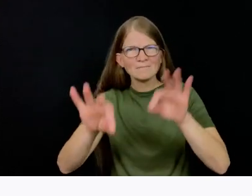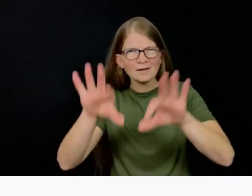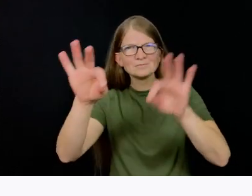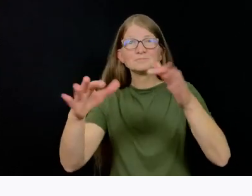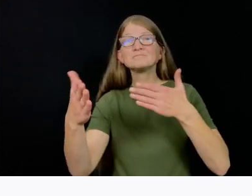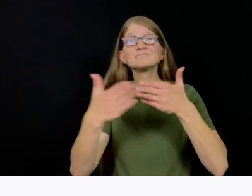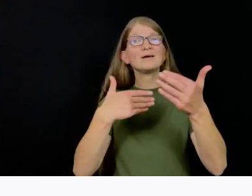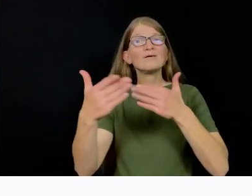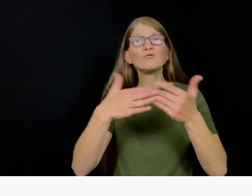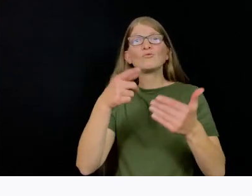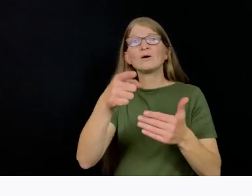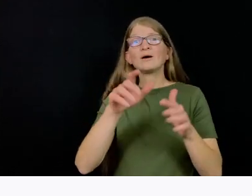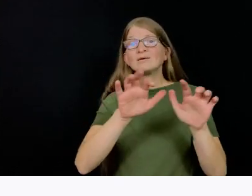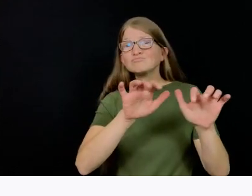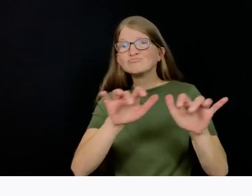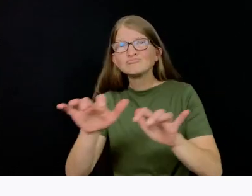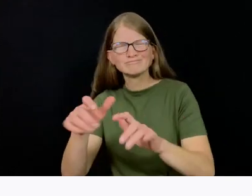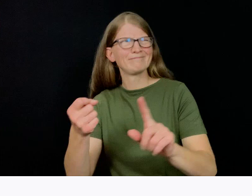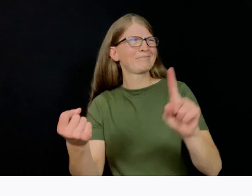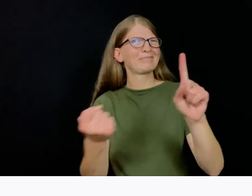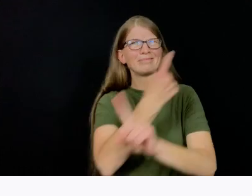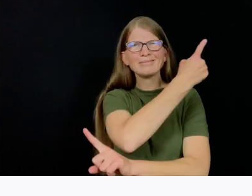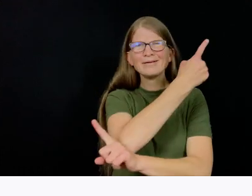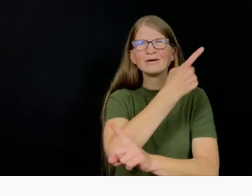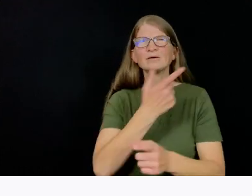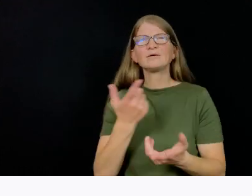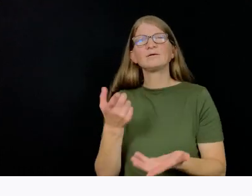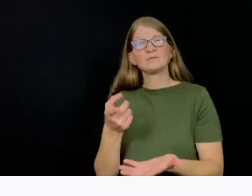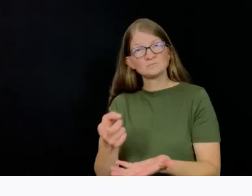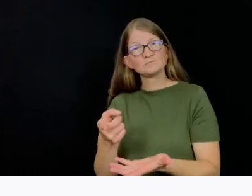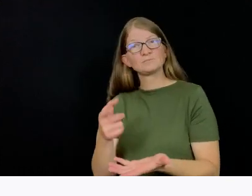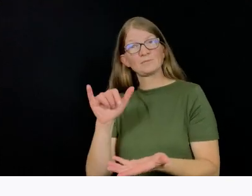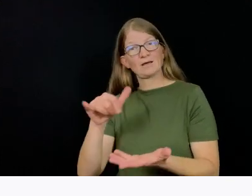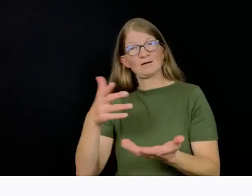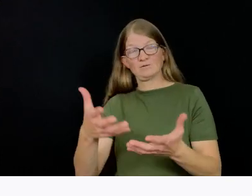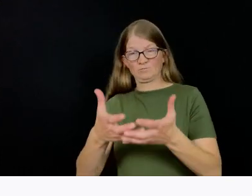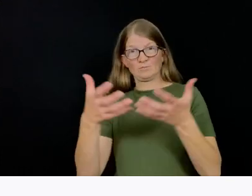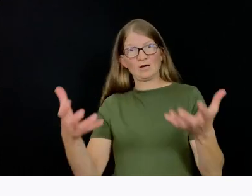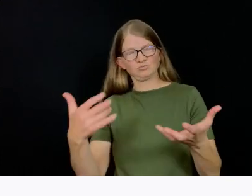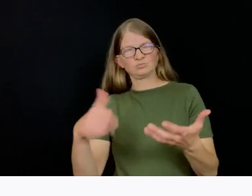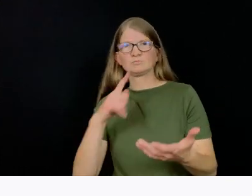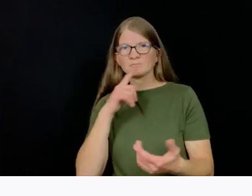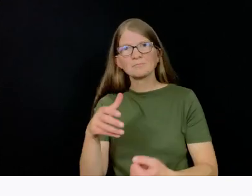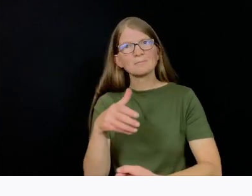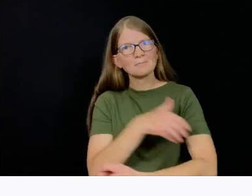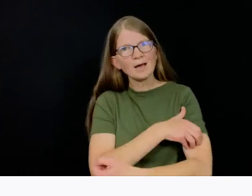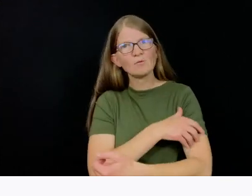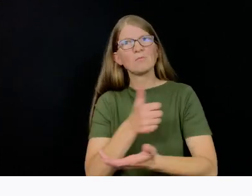حتى بالنسبة للأسئلة الأكثر غموضًا ولكن مع كل هذه القوة الخارقة يمكن أن يساعدكم Google أيضًا